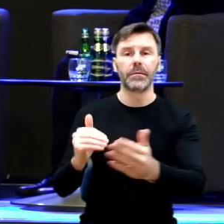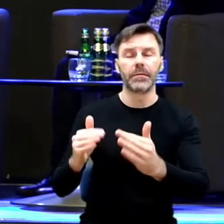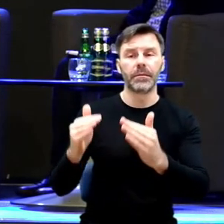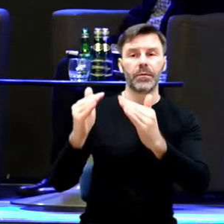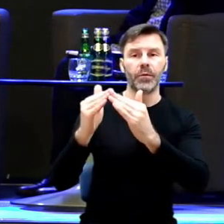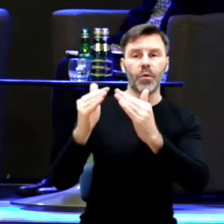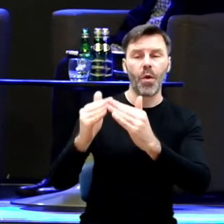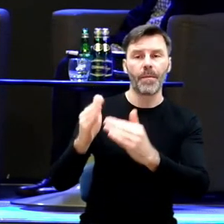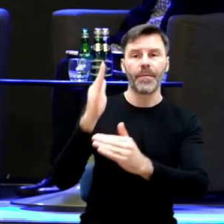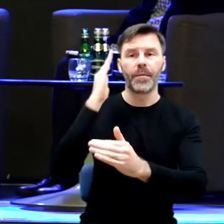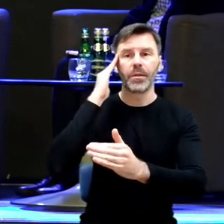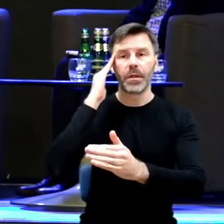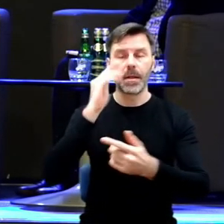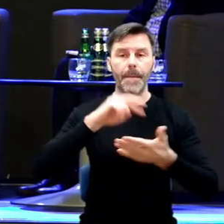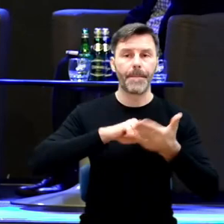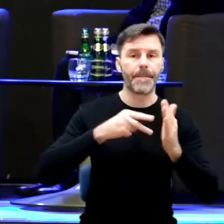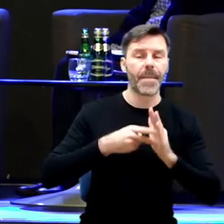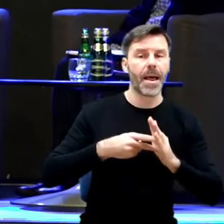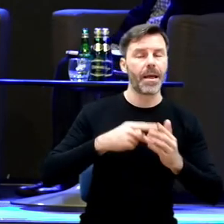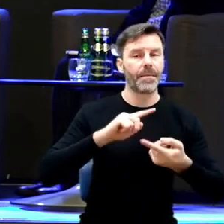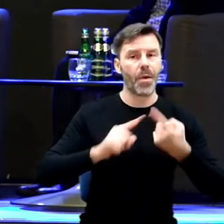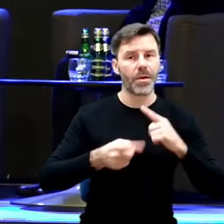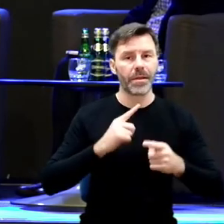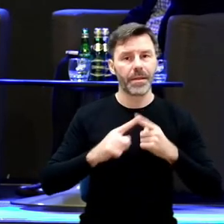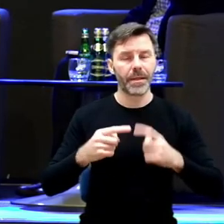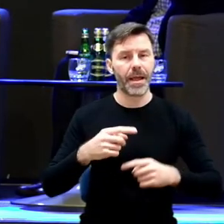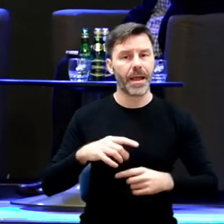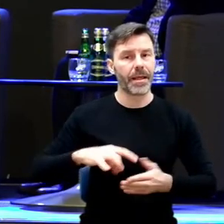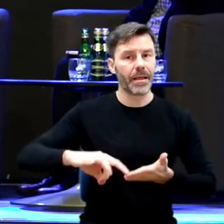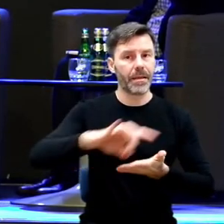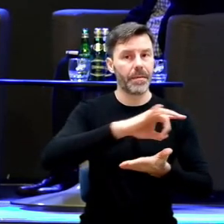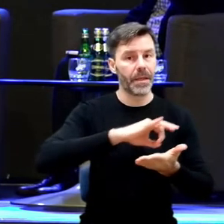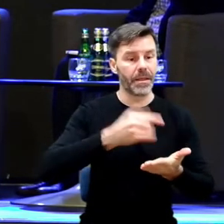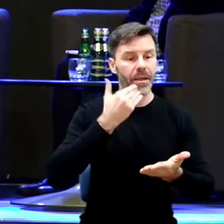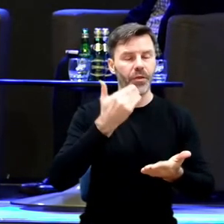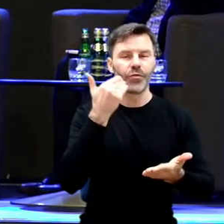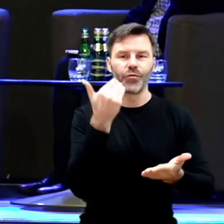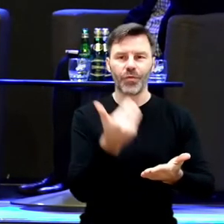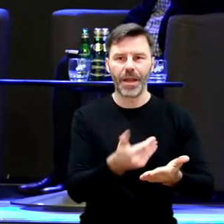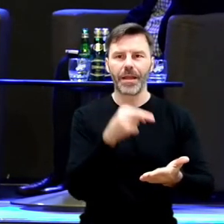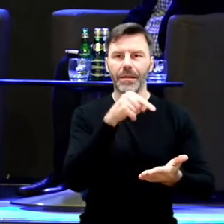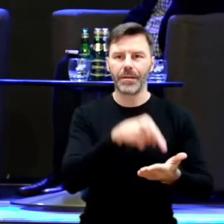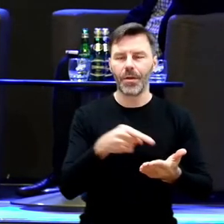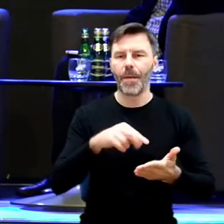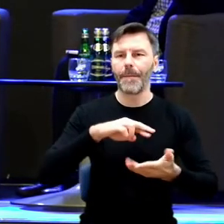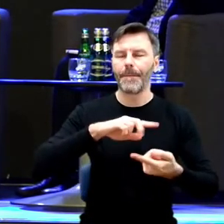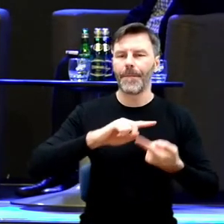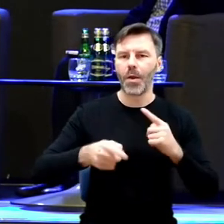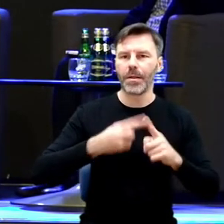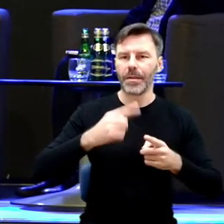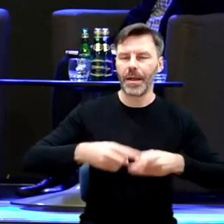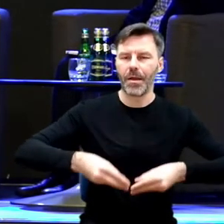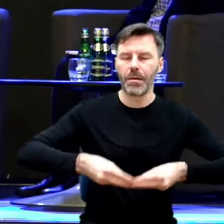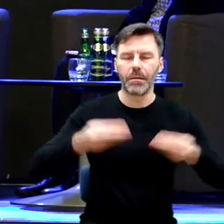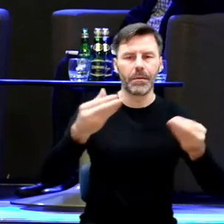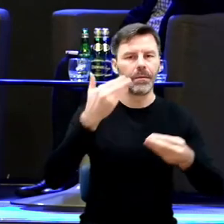polityka planistyczna gminy jest narzędziem rozwoju polityki mieszkaniowej. To jest szczególnie ważne narzędzie